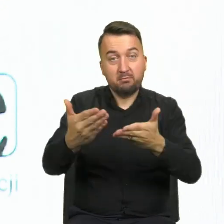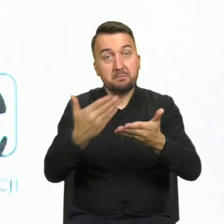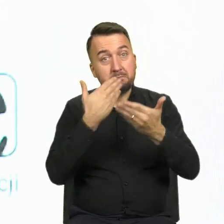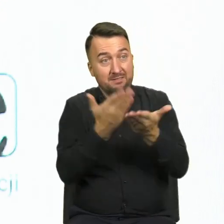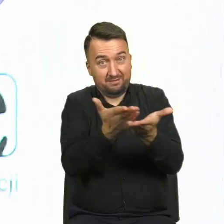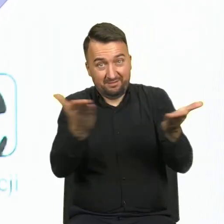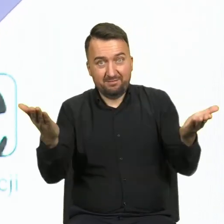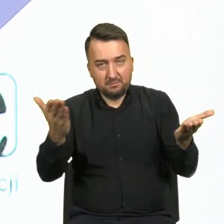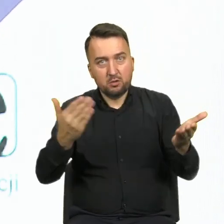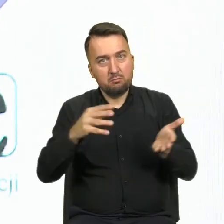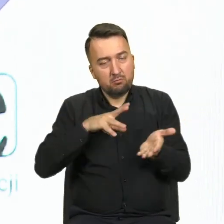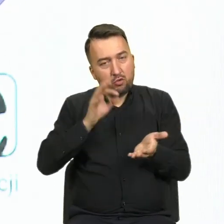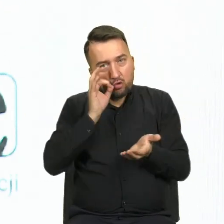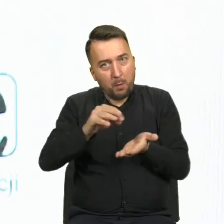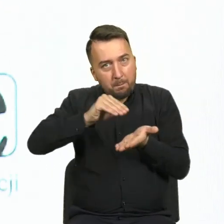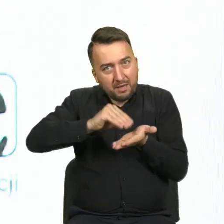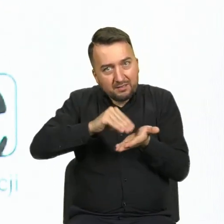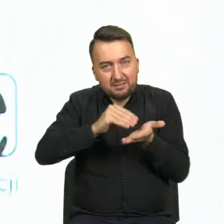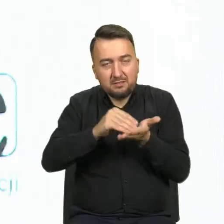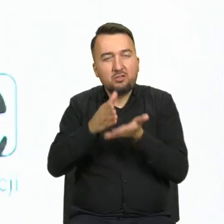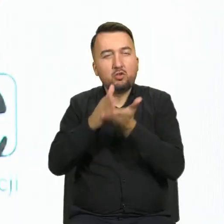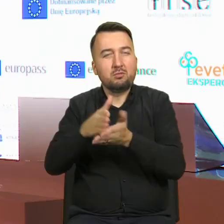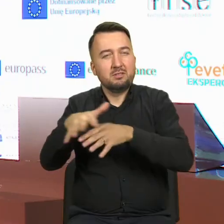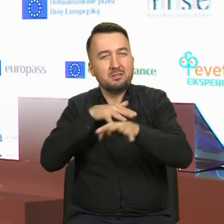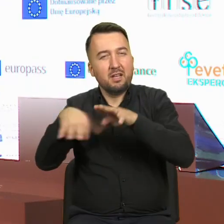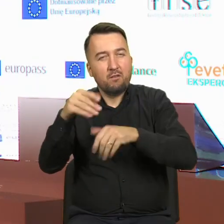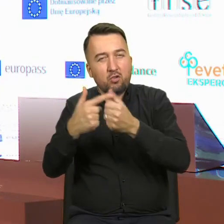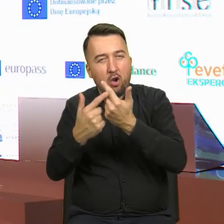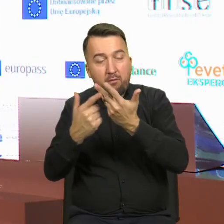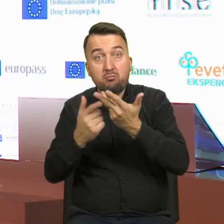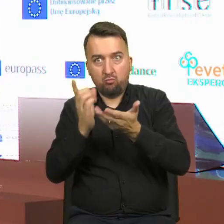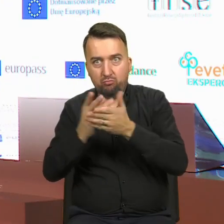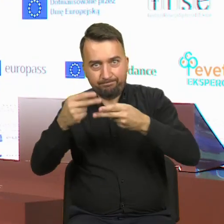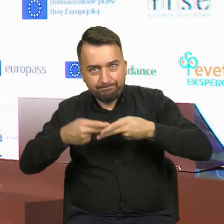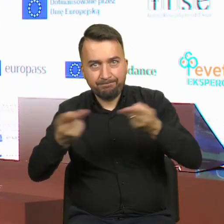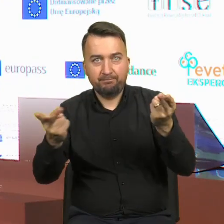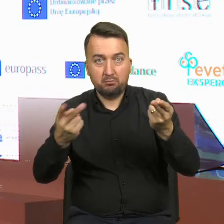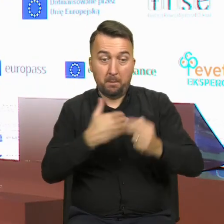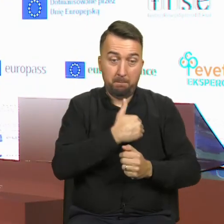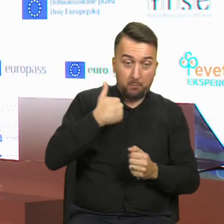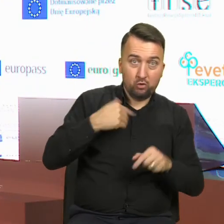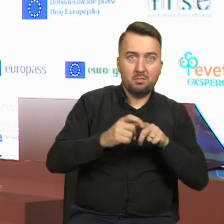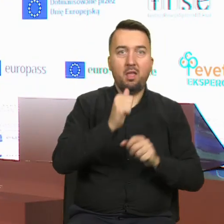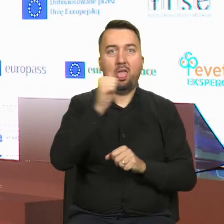i rozwiązania, które działają w obszarze doradztwa zawodowego w skali kraju i Europy. Pierwsza kategoria konkursu,